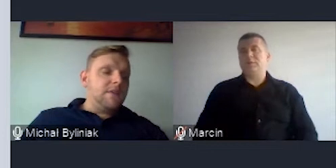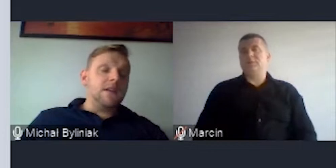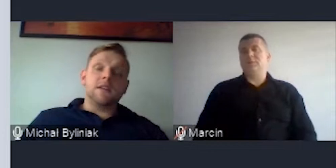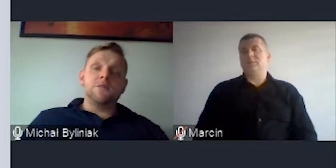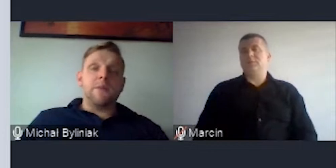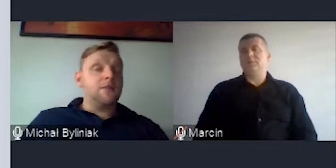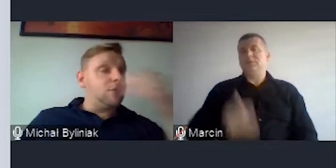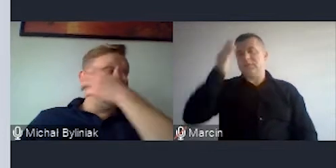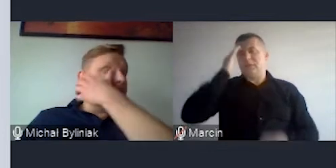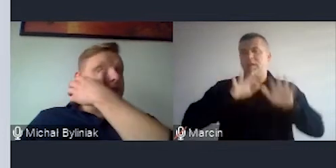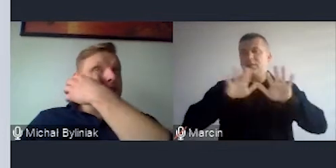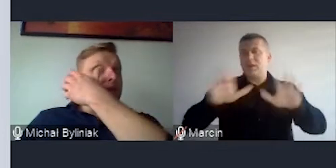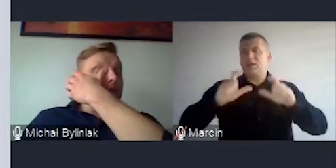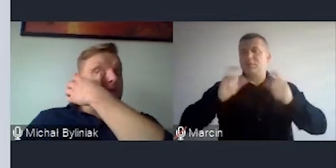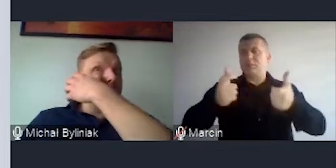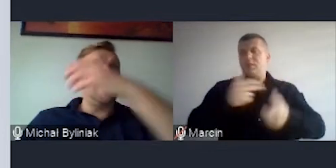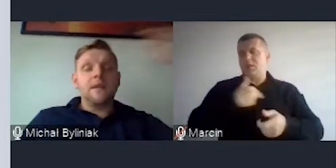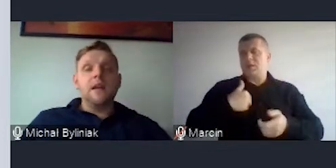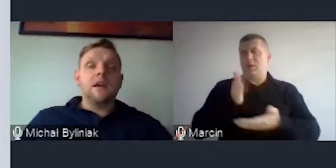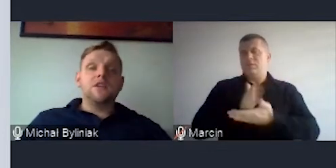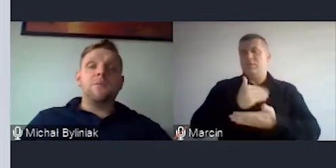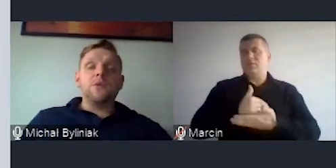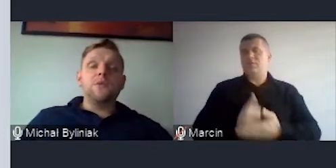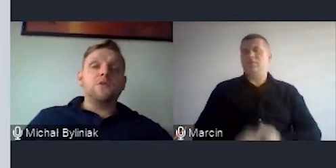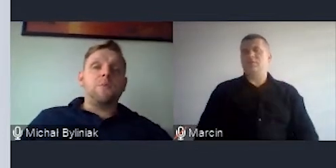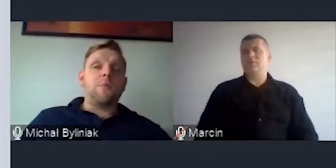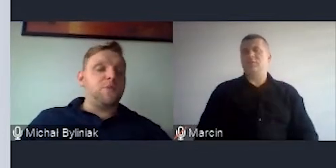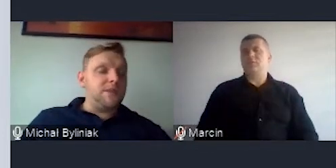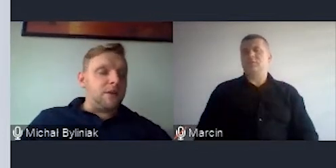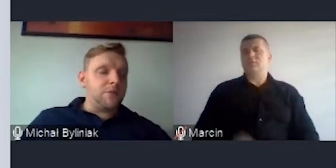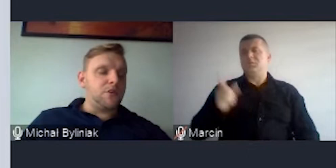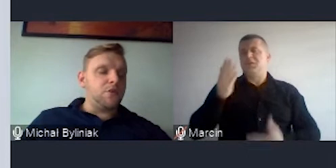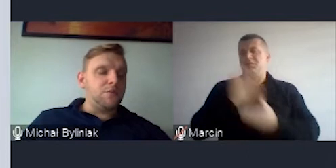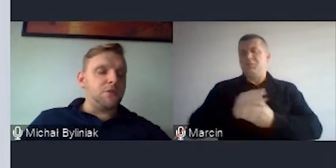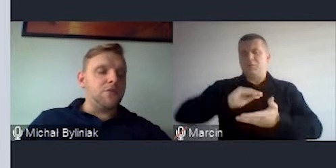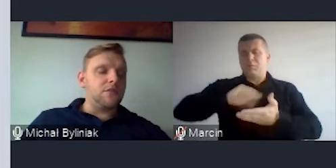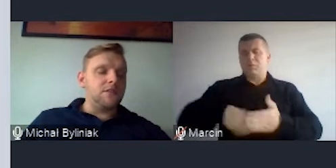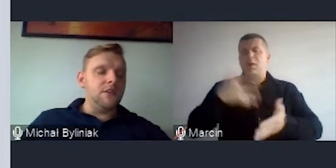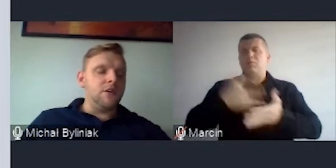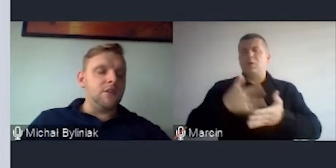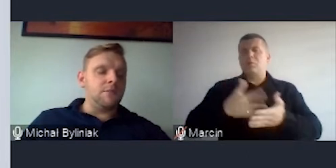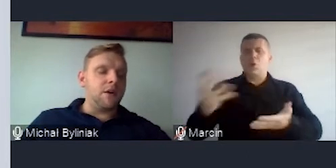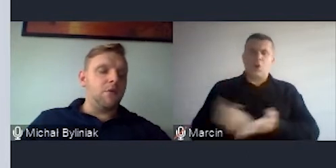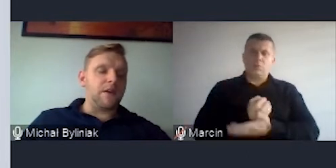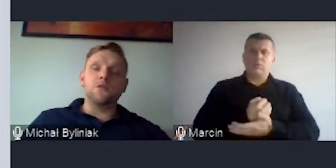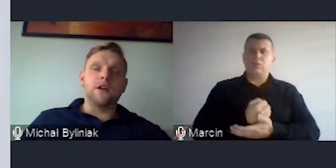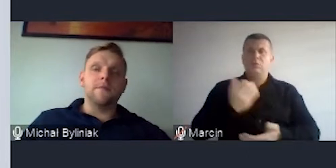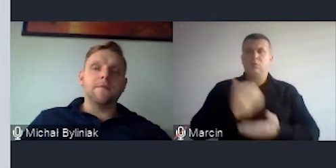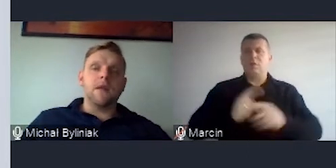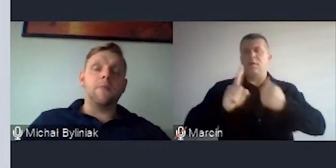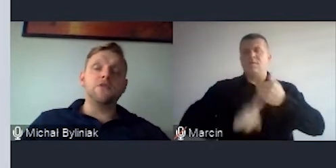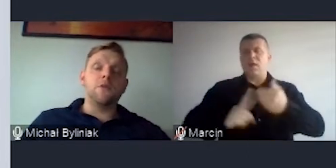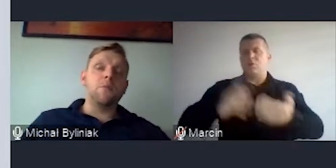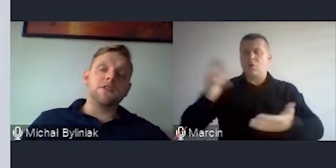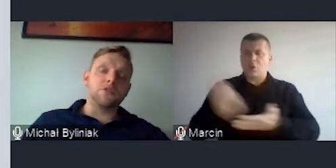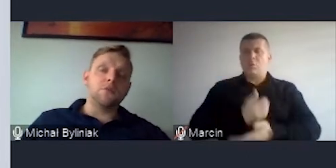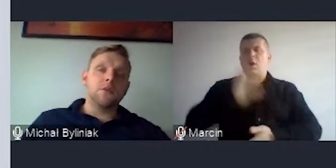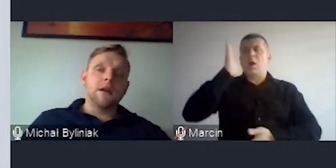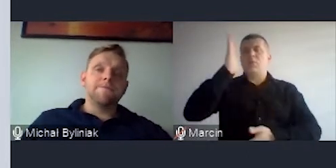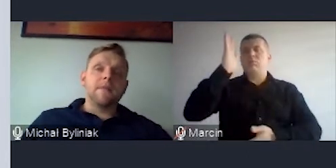Znam wiele takich przypadków, również w naszym województwie, gdzie podmiot podpisał protokół odbioru i odebrał fakturę a później ją opłacił,